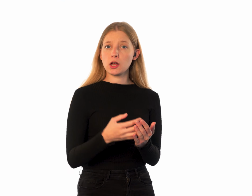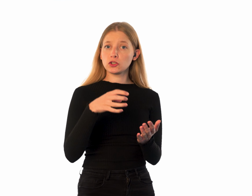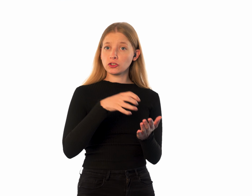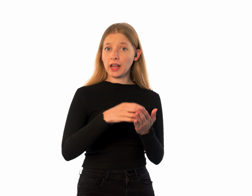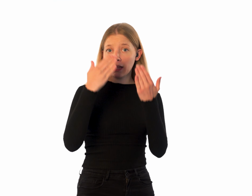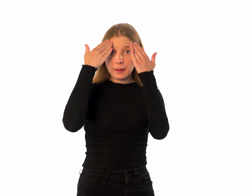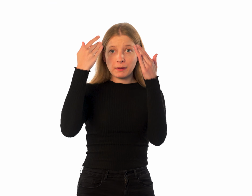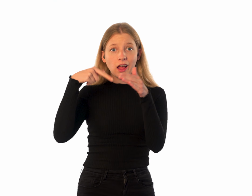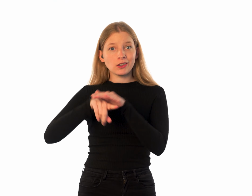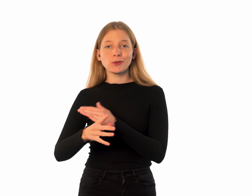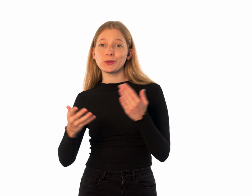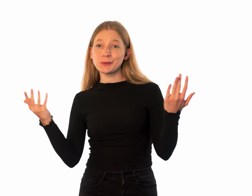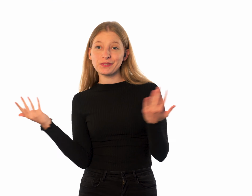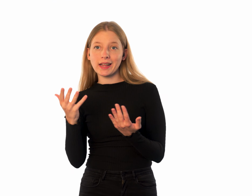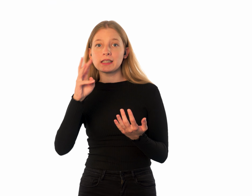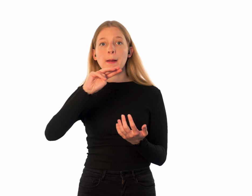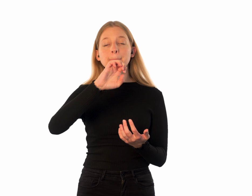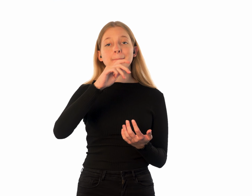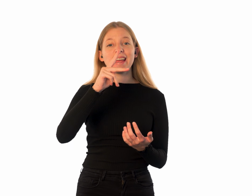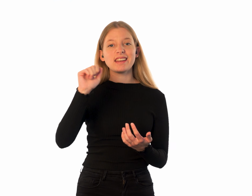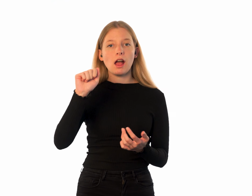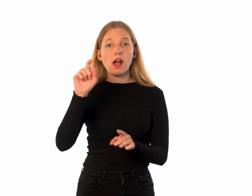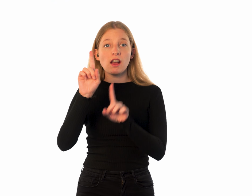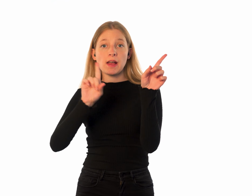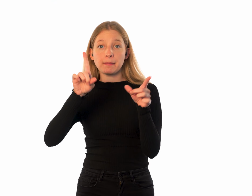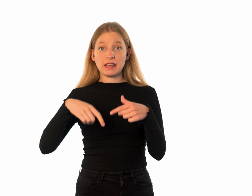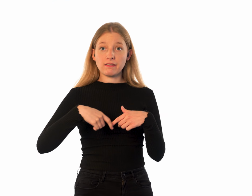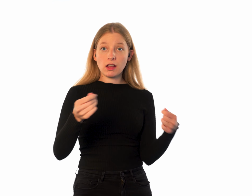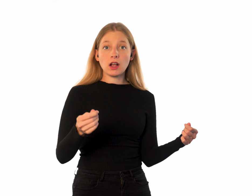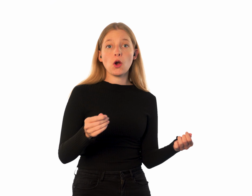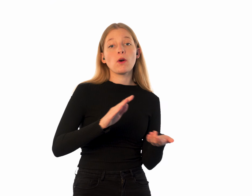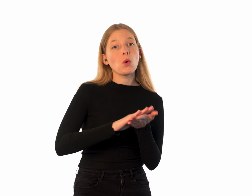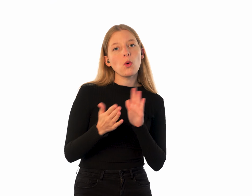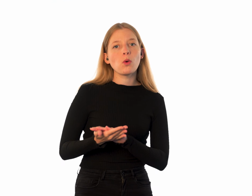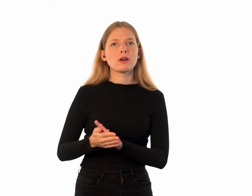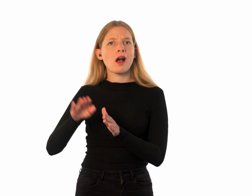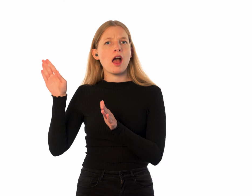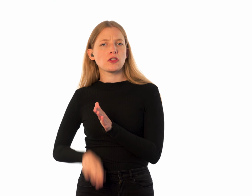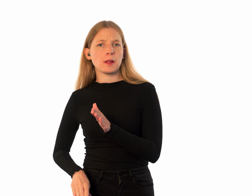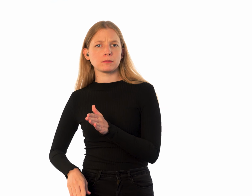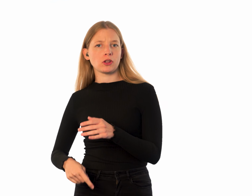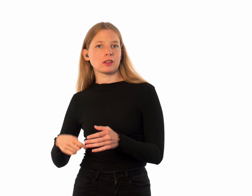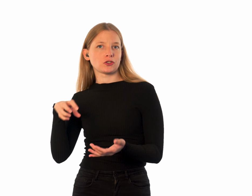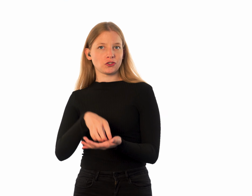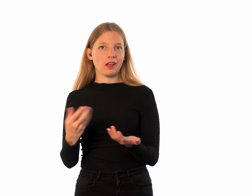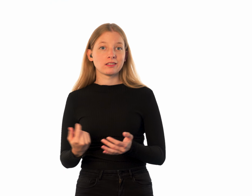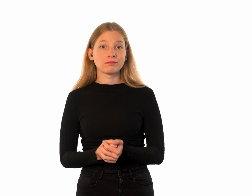Die Stadt ist sowohl als "Mekka des Fabrikverkaufs" oder "Schnäppchenstadt",